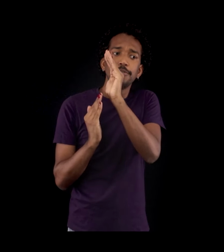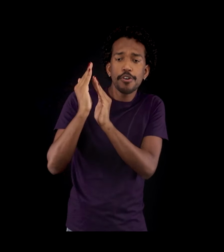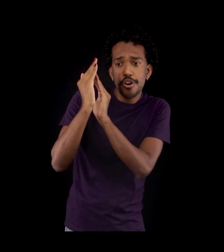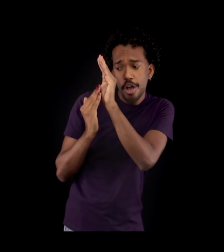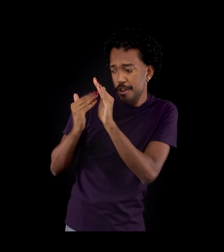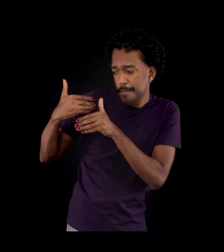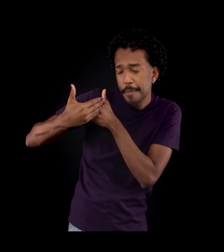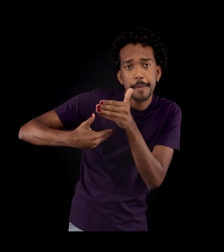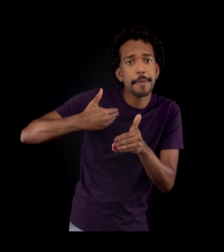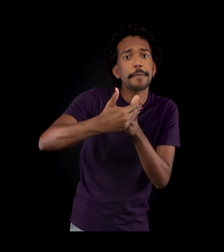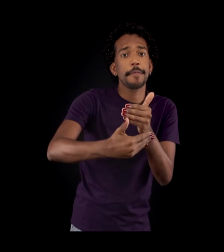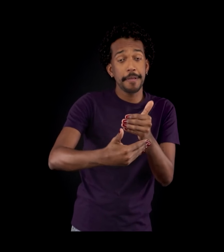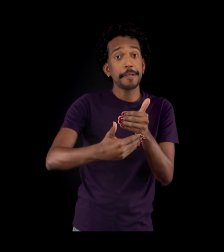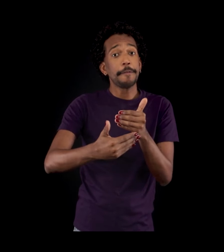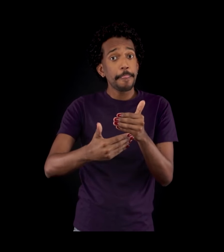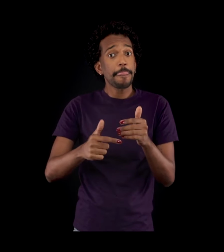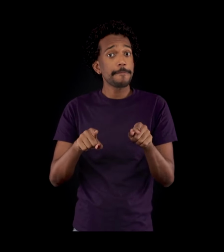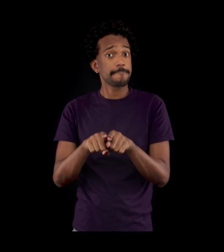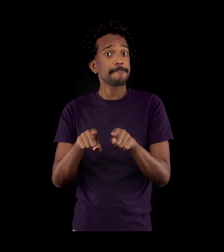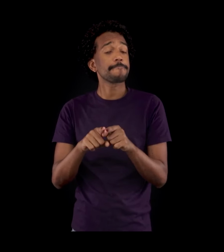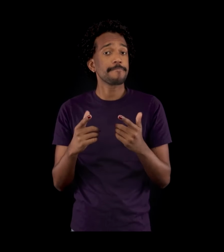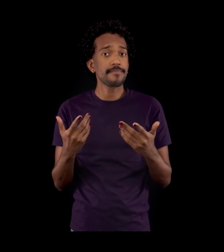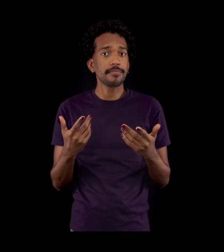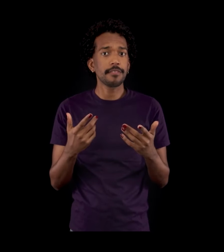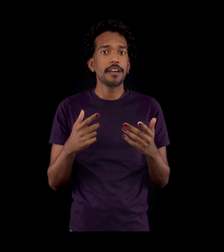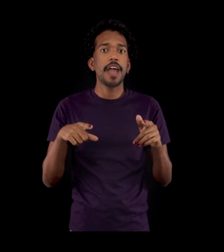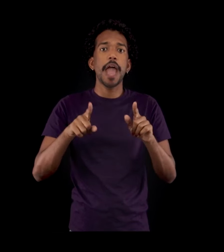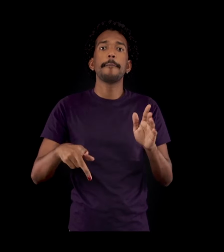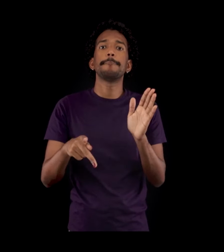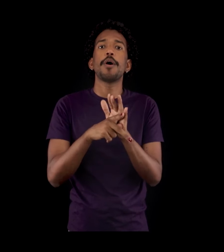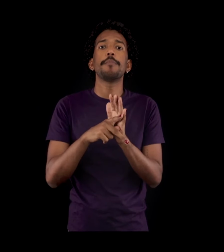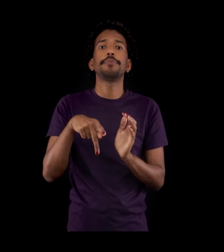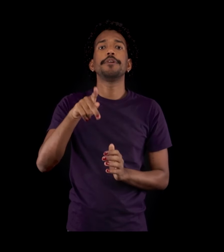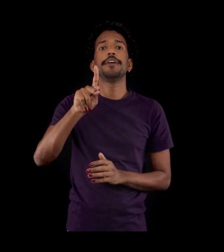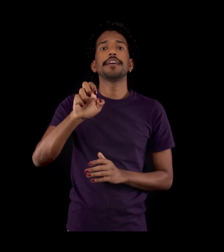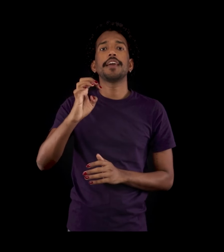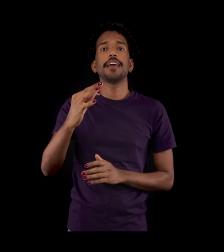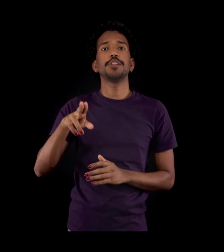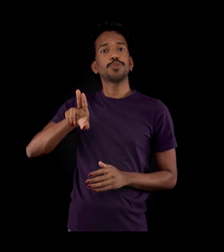e também estão nas danças, pelo menos da nação Ketu que conheci,